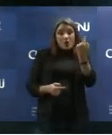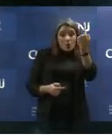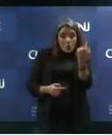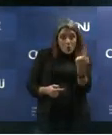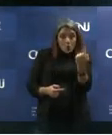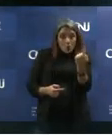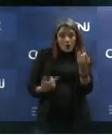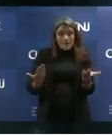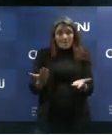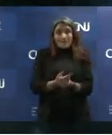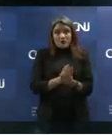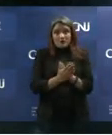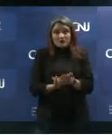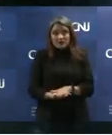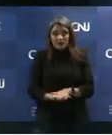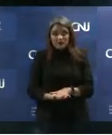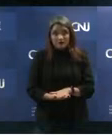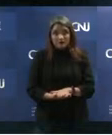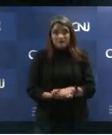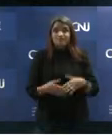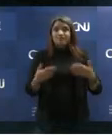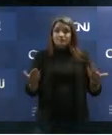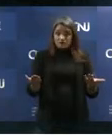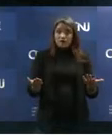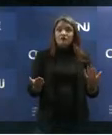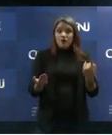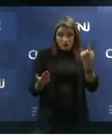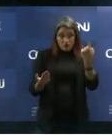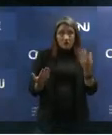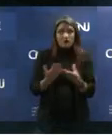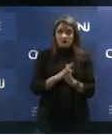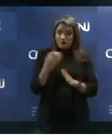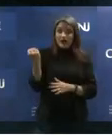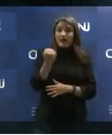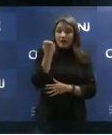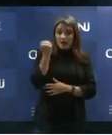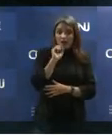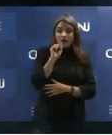por mais que seja grave o fato de um processo de réu preso ter passado